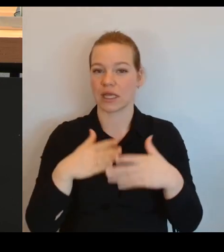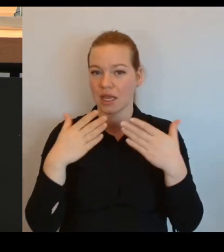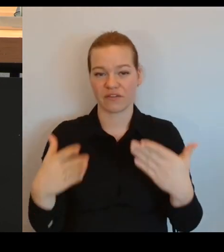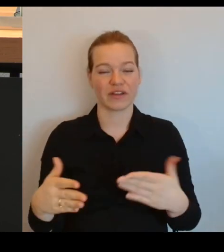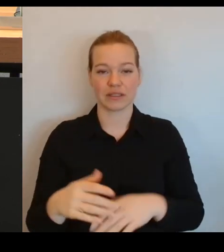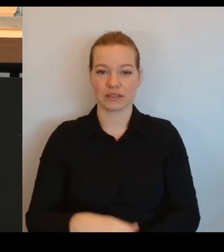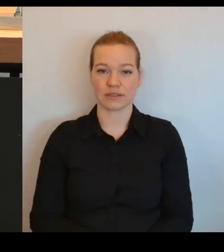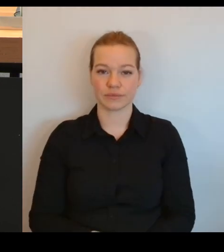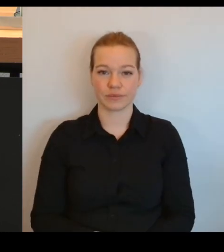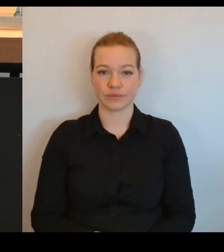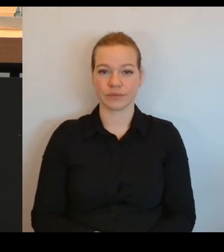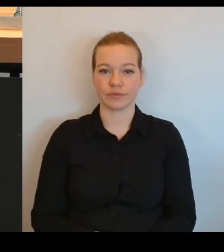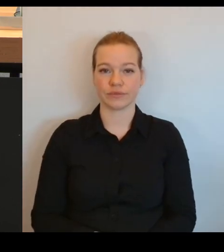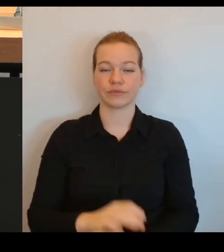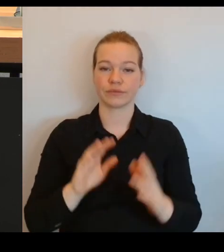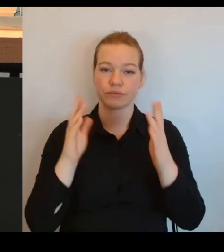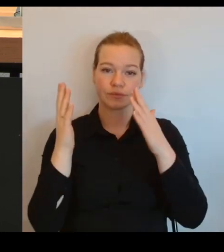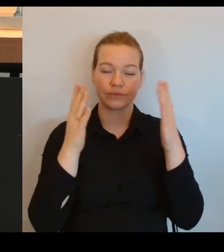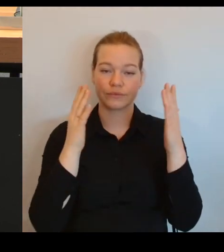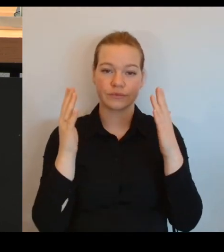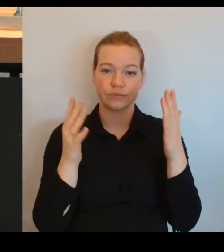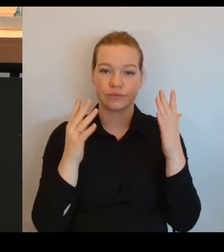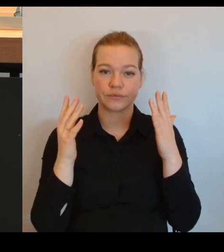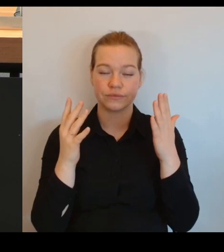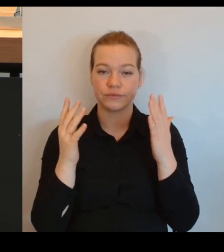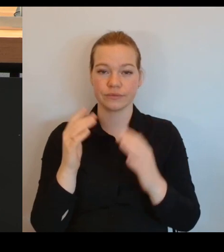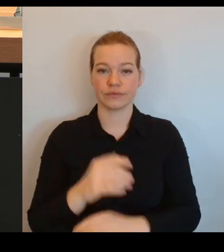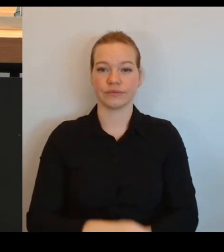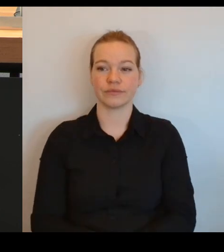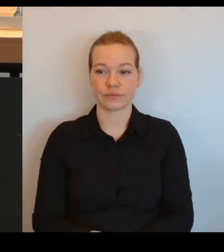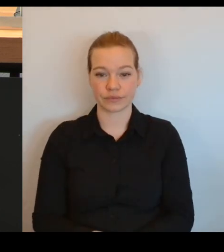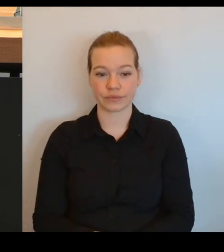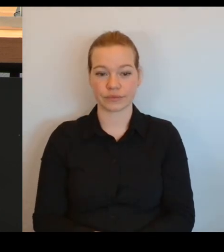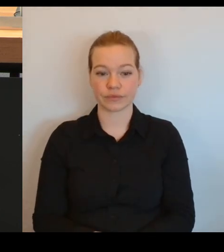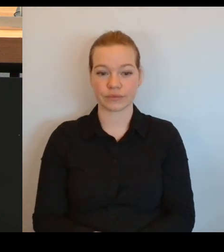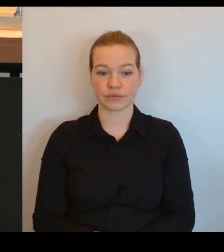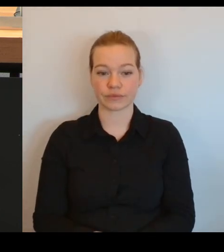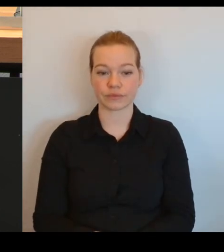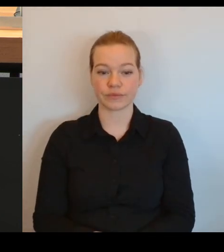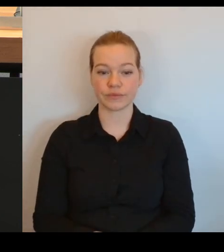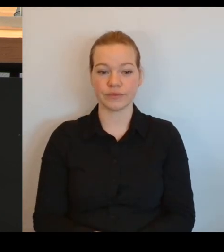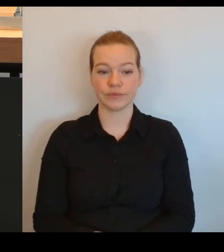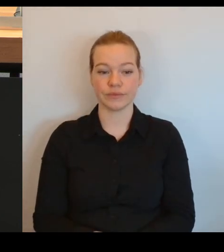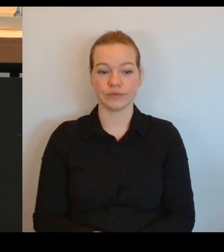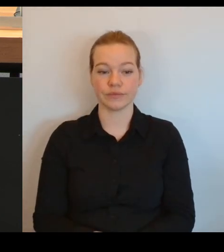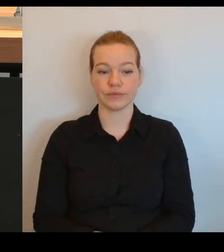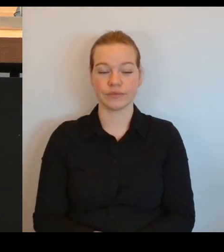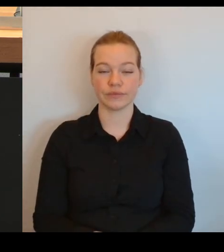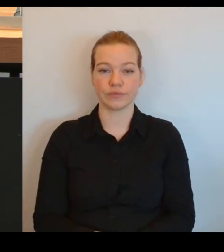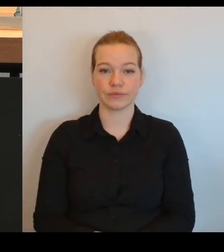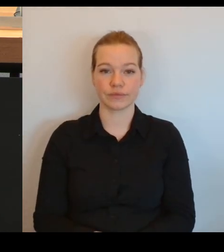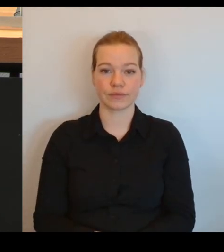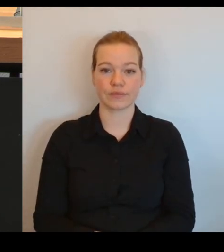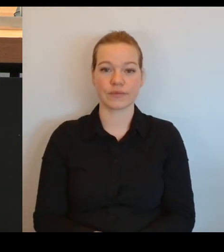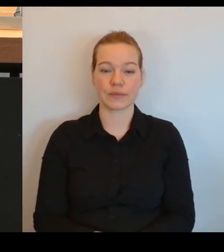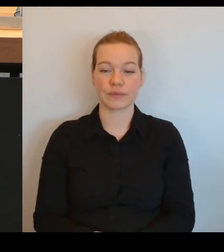Am Ende geht es uns vor allem darum, erstens keine neue Schuldenorgie loszutreten zweitens die Schuldenbremse als